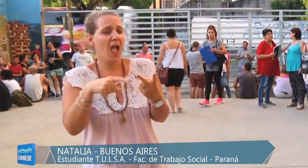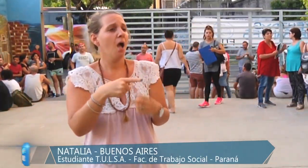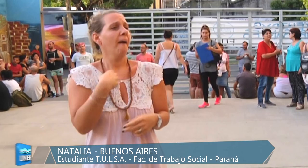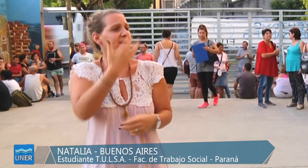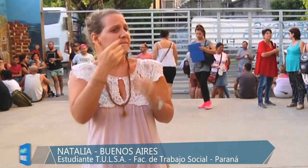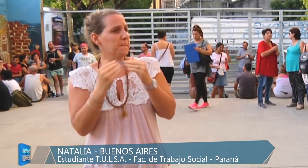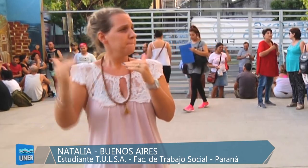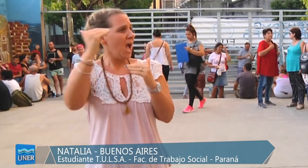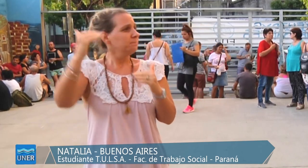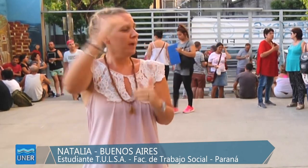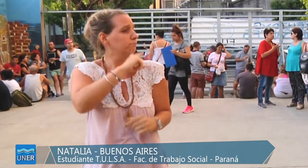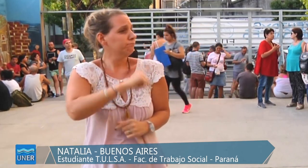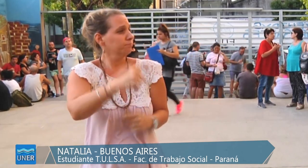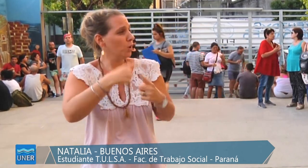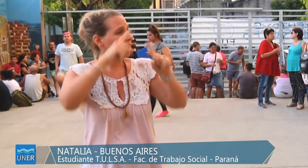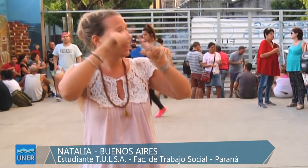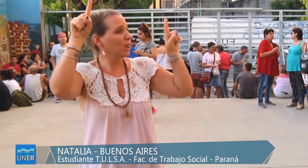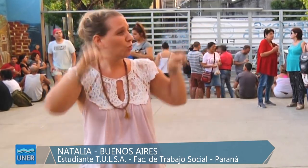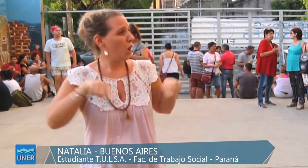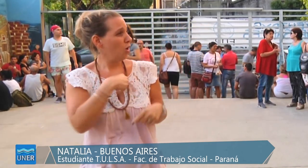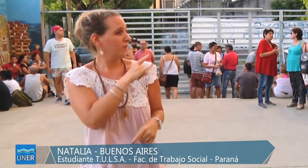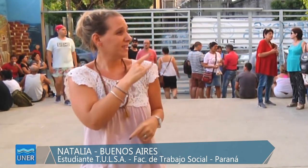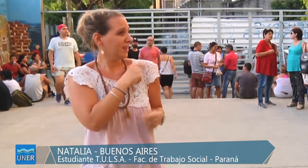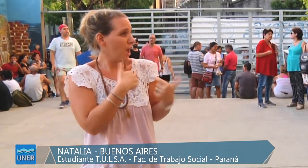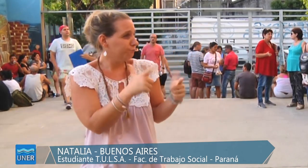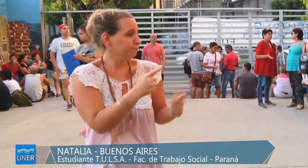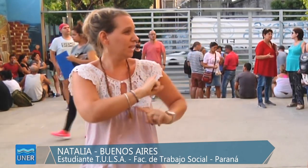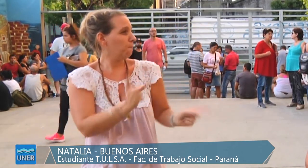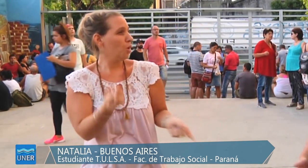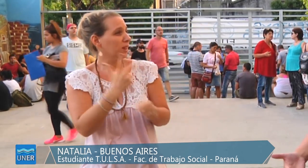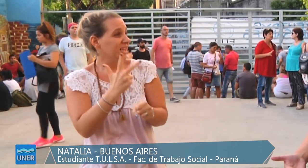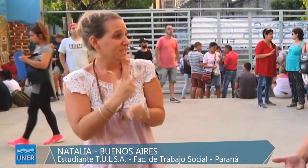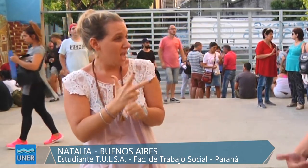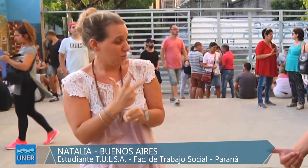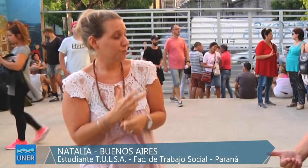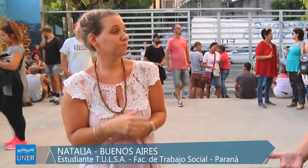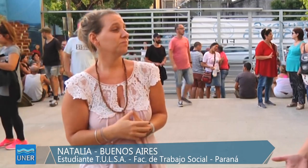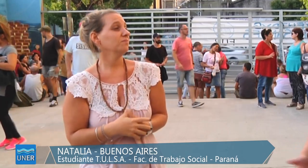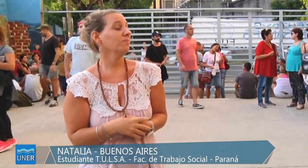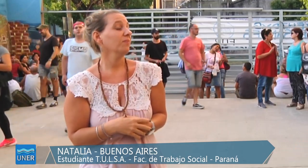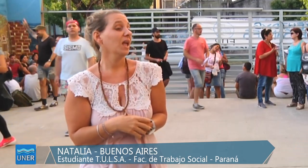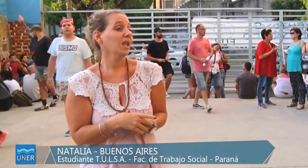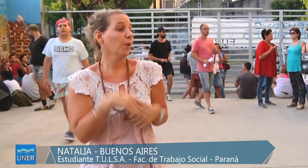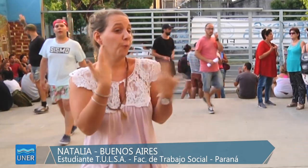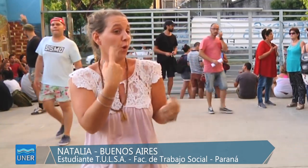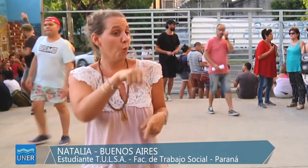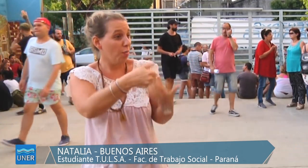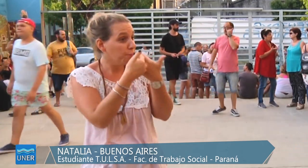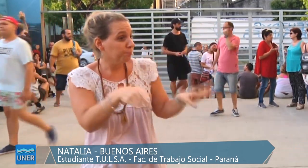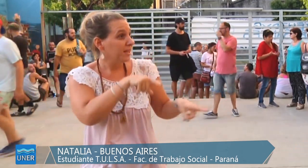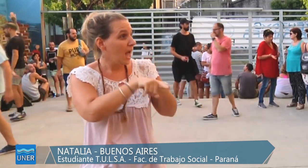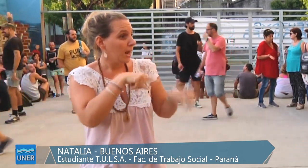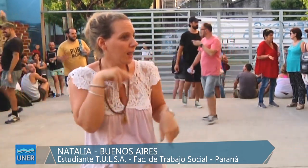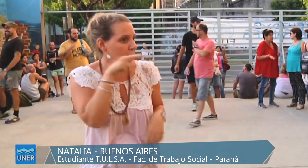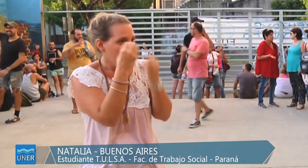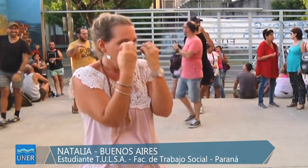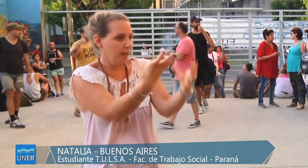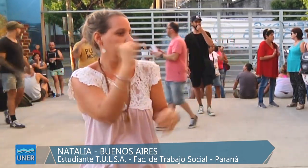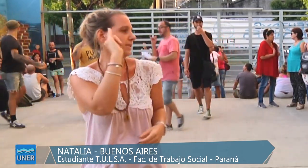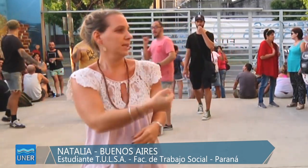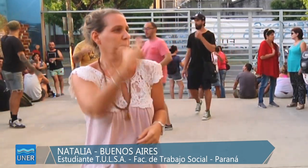pero para poder en mejores niveles y yo tener un título profesional, no tenia no?